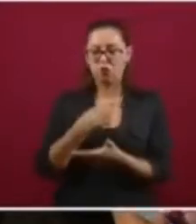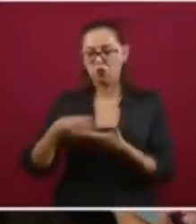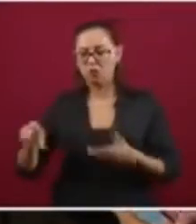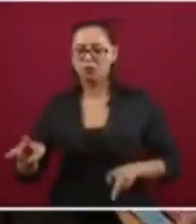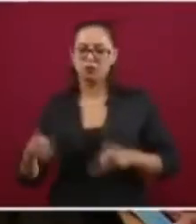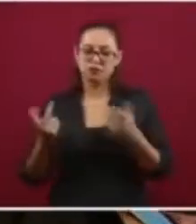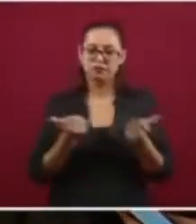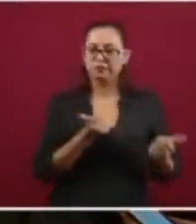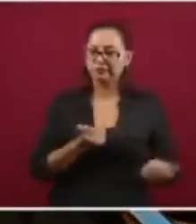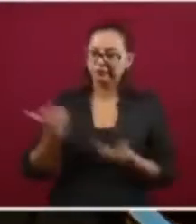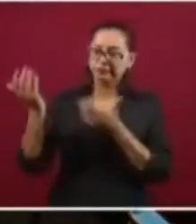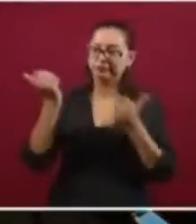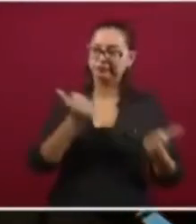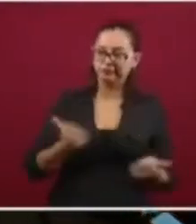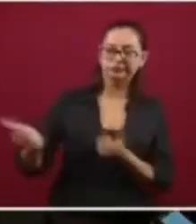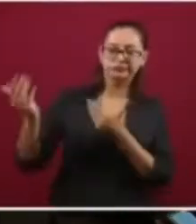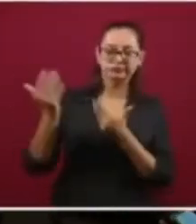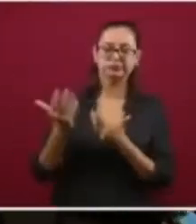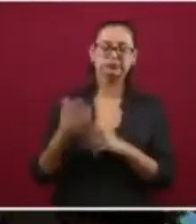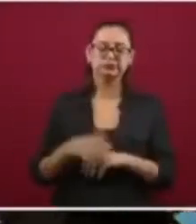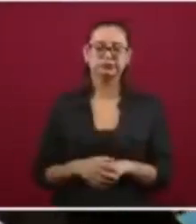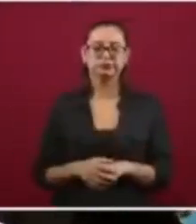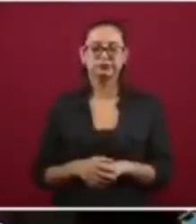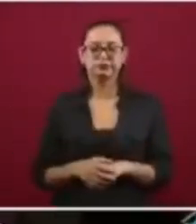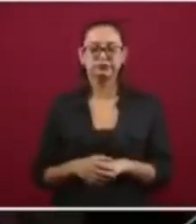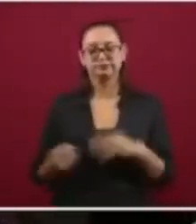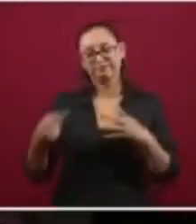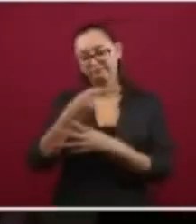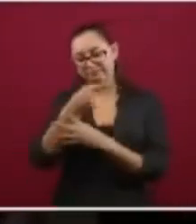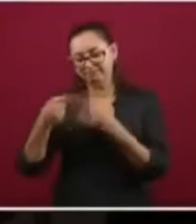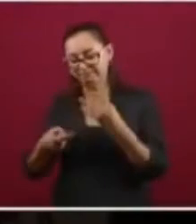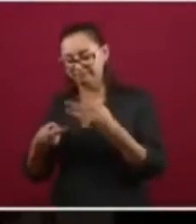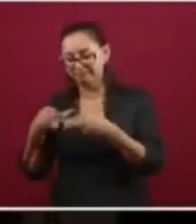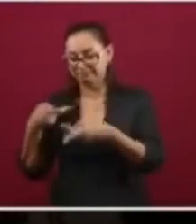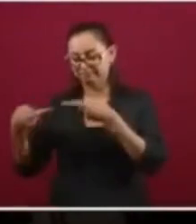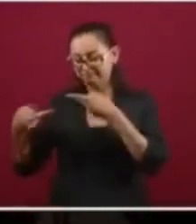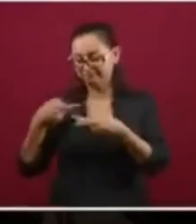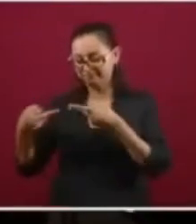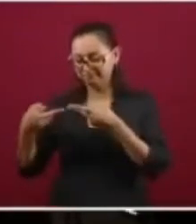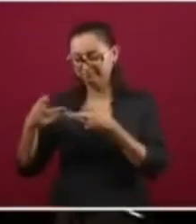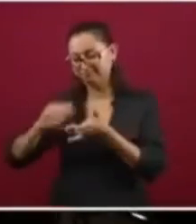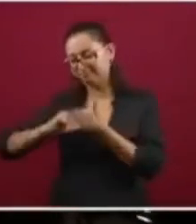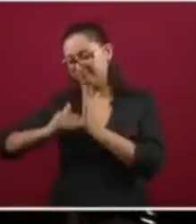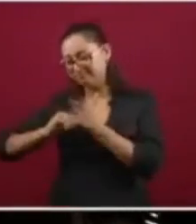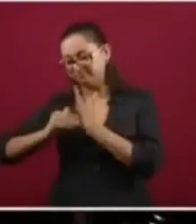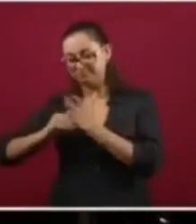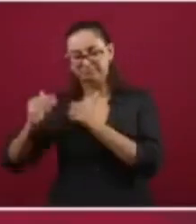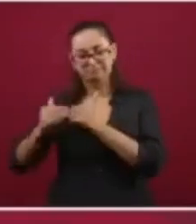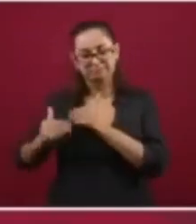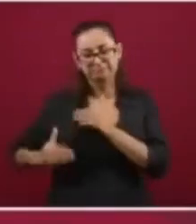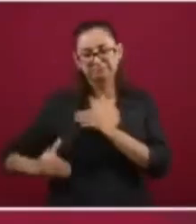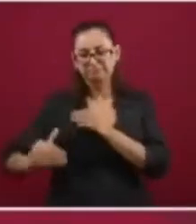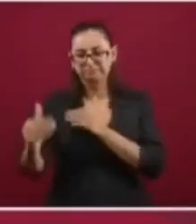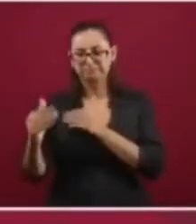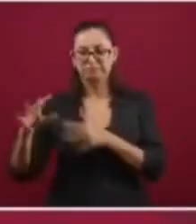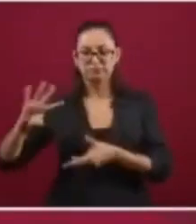Entonces, ese es el plan integral.